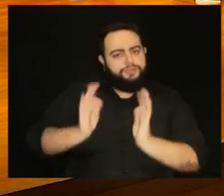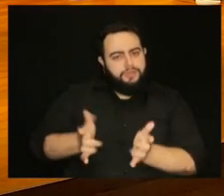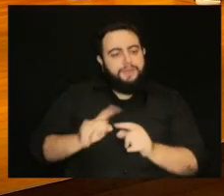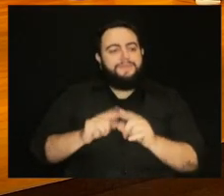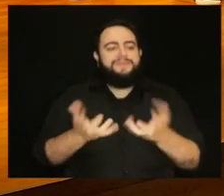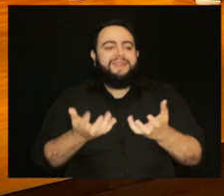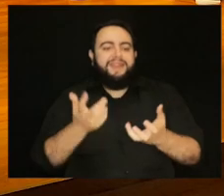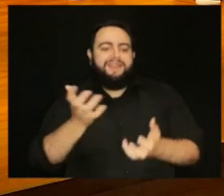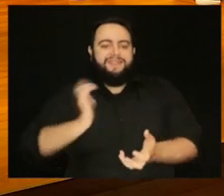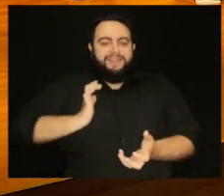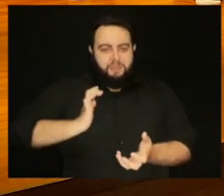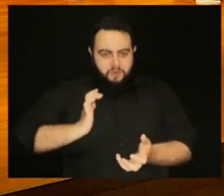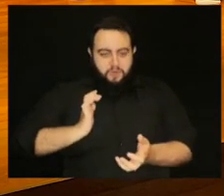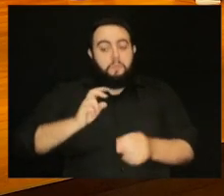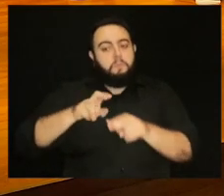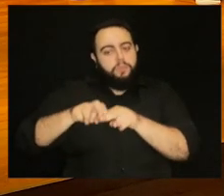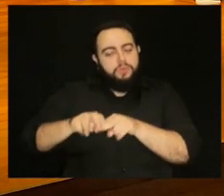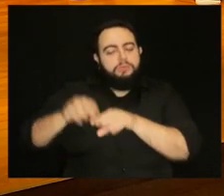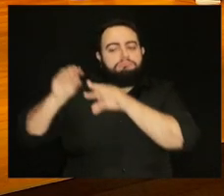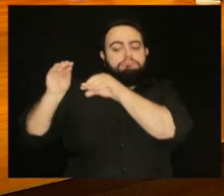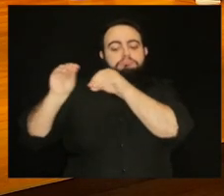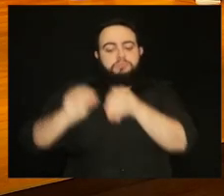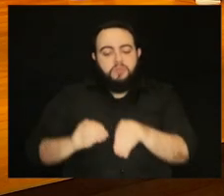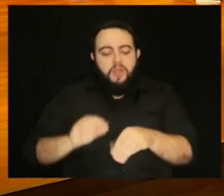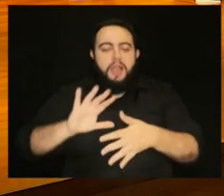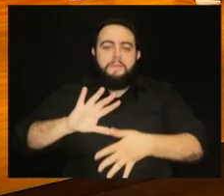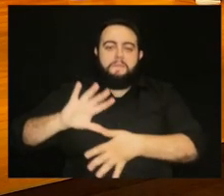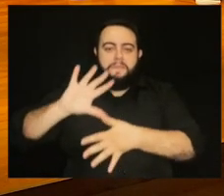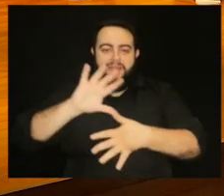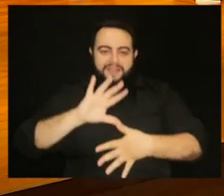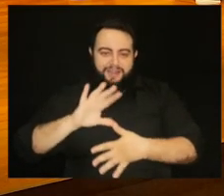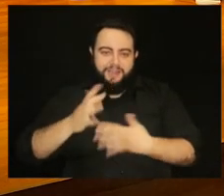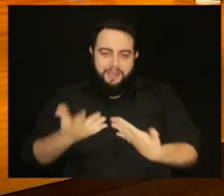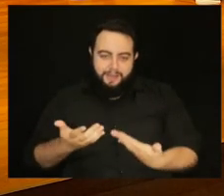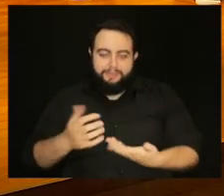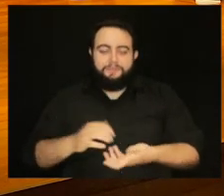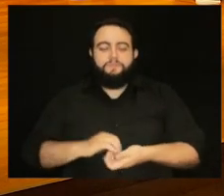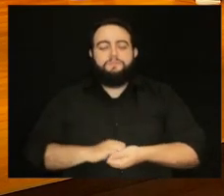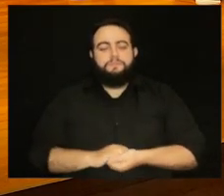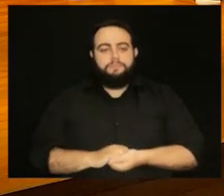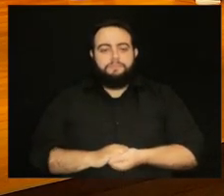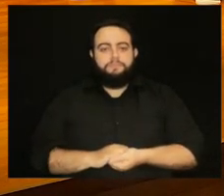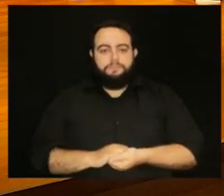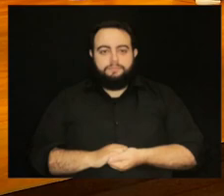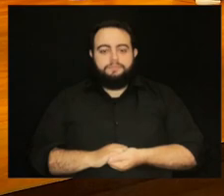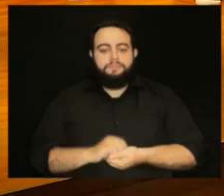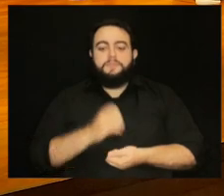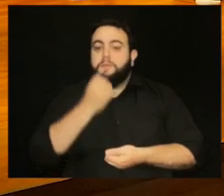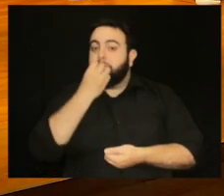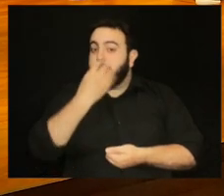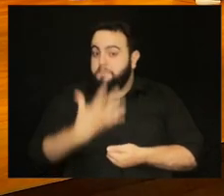e para isso vinham pra América para fazer a América. Um quadro muito bom de como isso